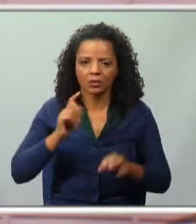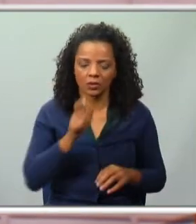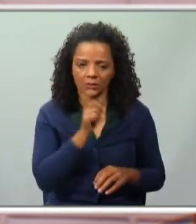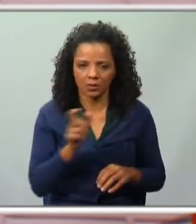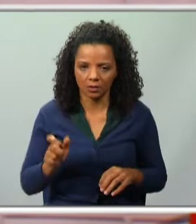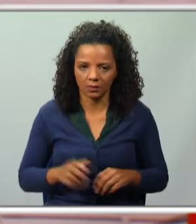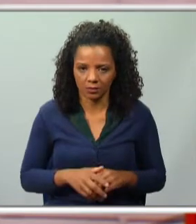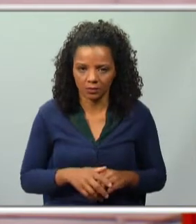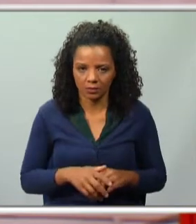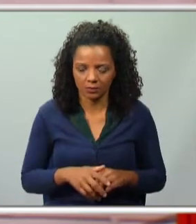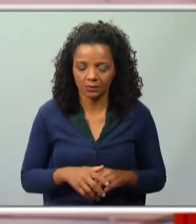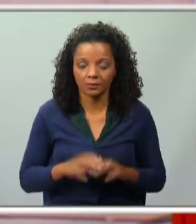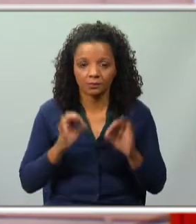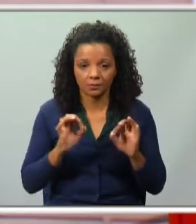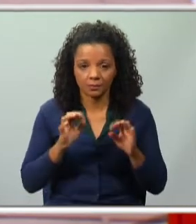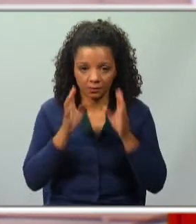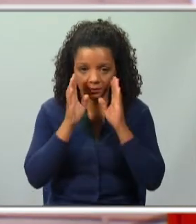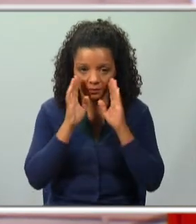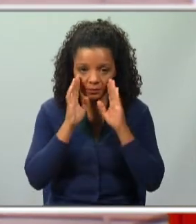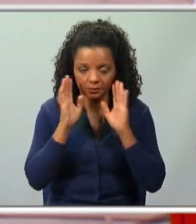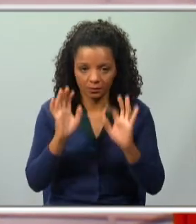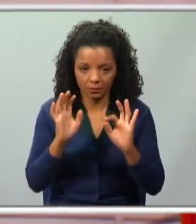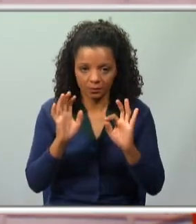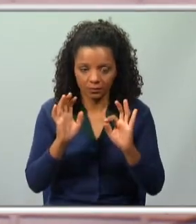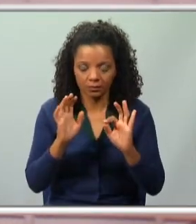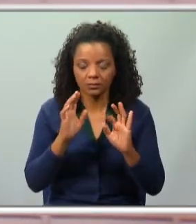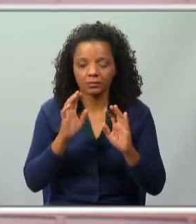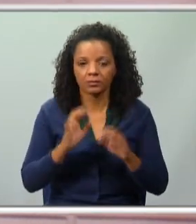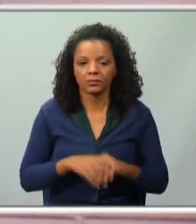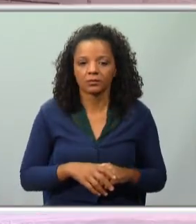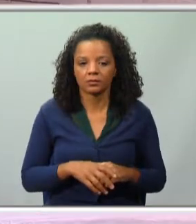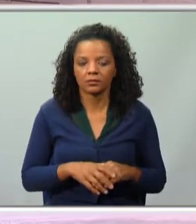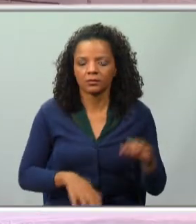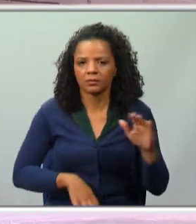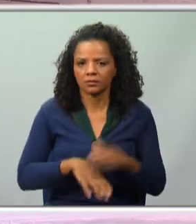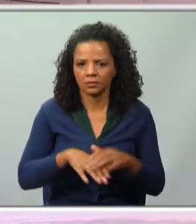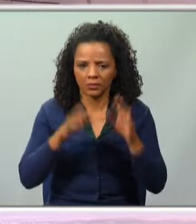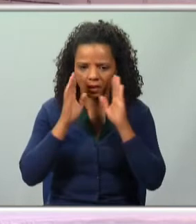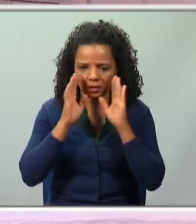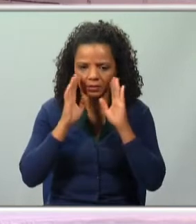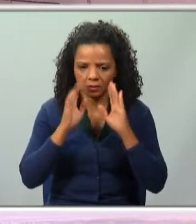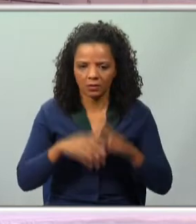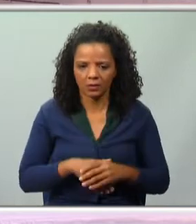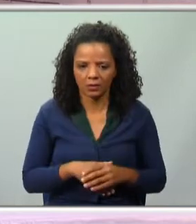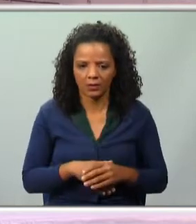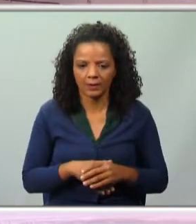das palavras pronto então para assistir peça então a vossa máxima atenção 準備好觀看的話所以請全神貫注